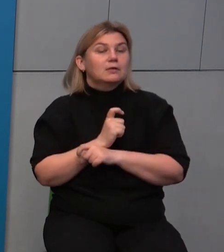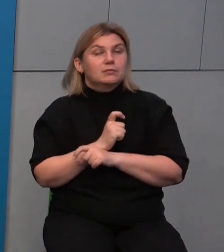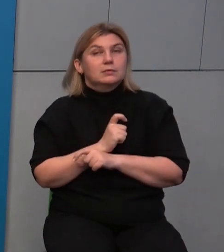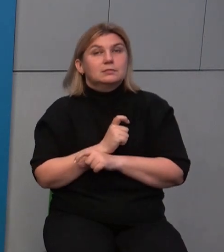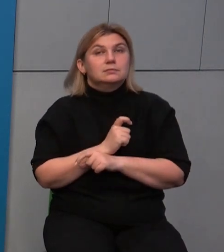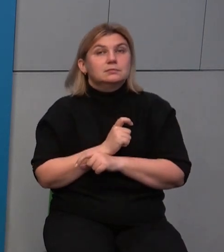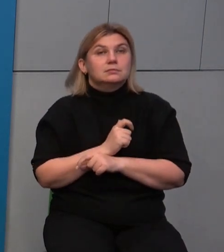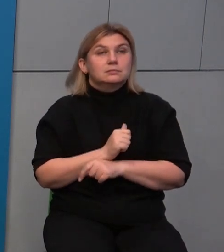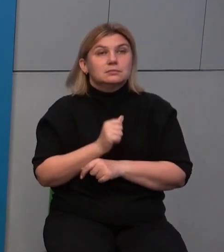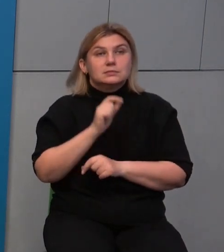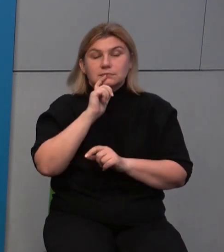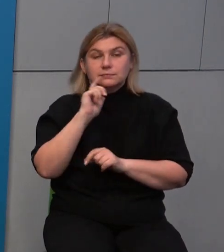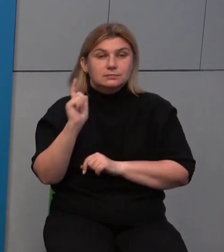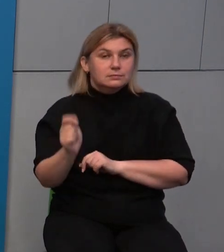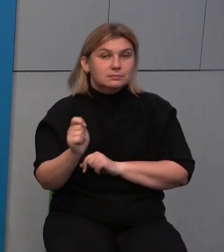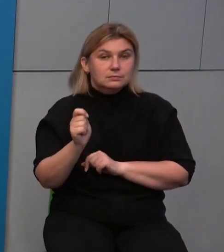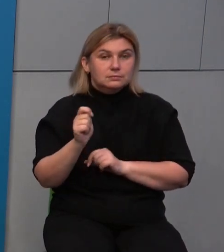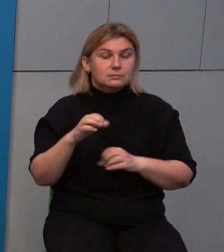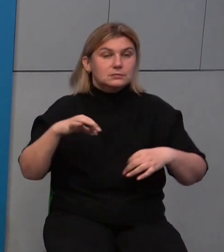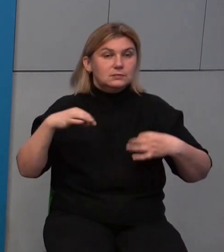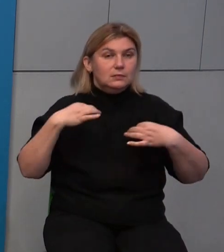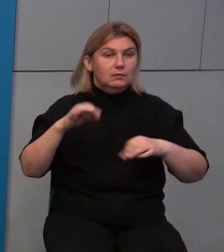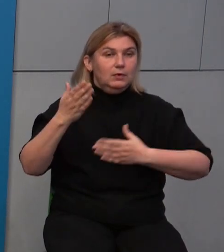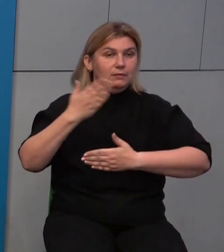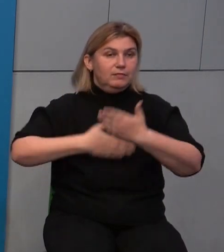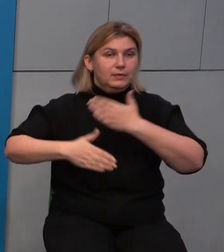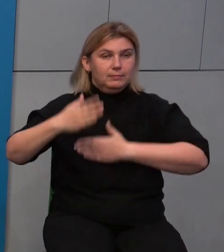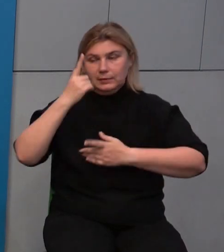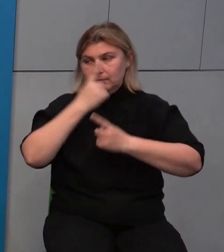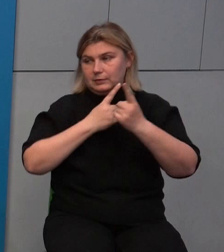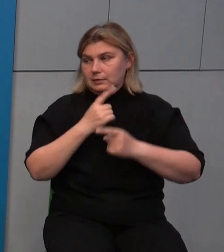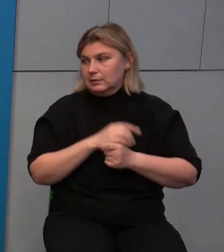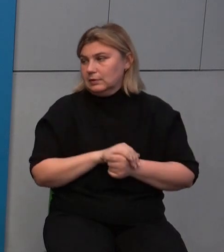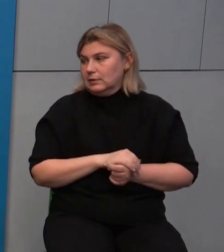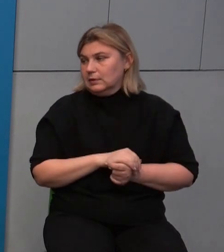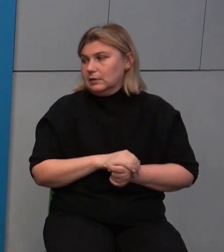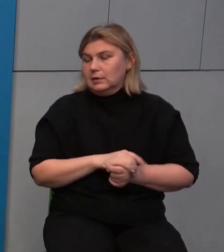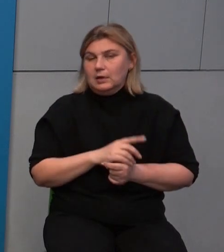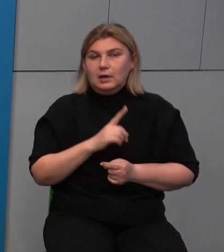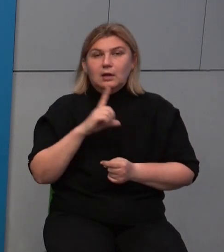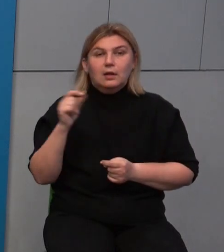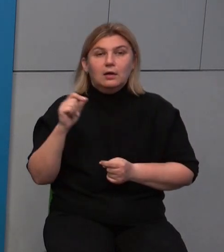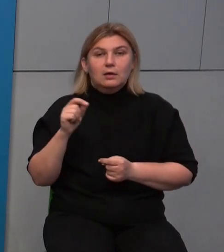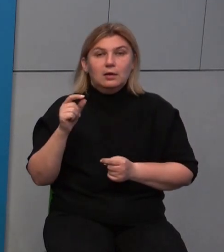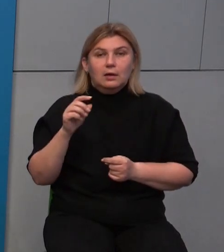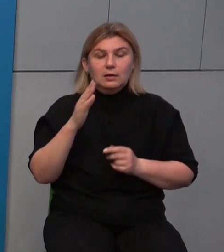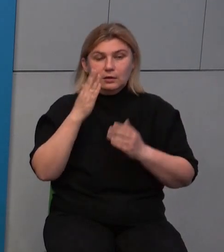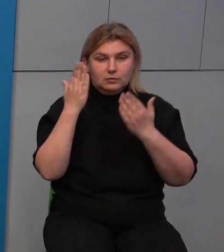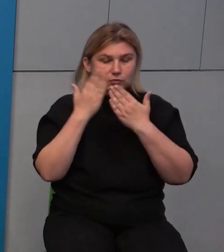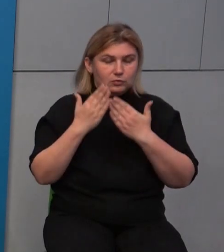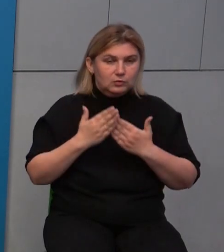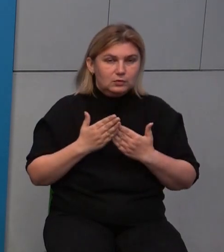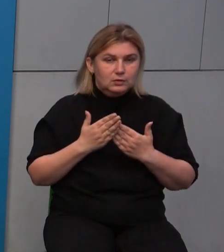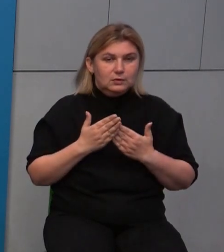uniemożliwiają im swobodną wymianę myśli. Plus jest taki, że teraz my jako czytelnicy i czytelniczki mamy możliwość